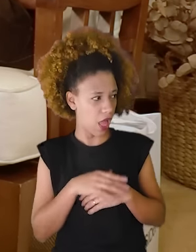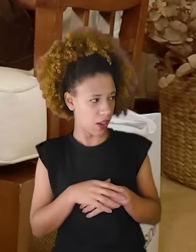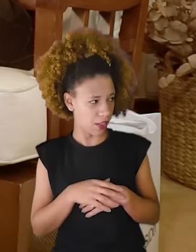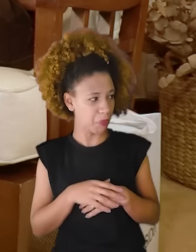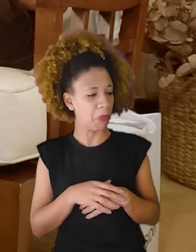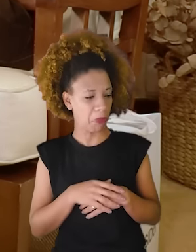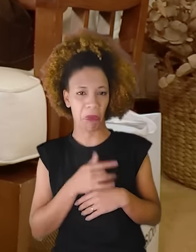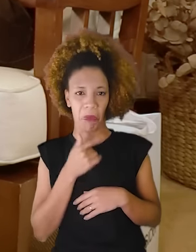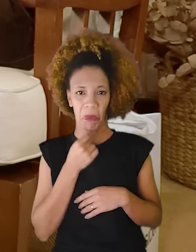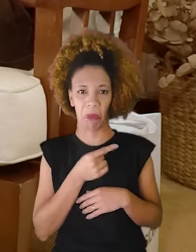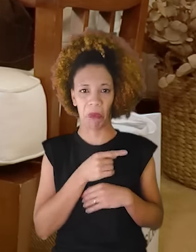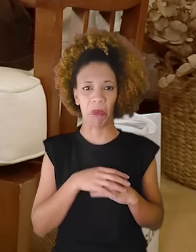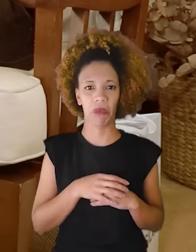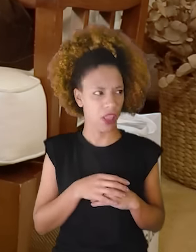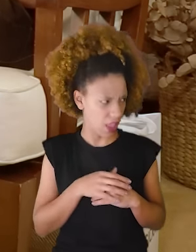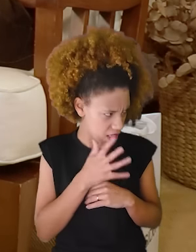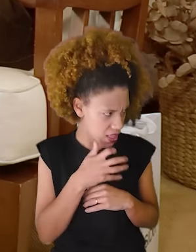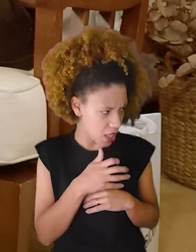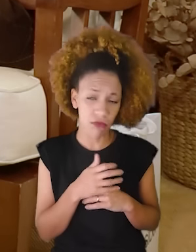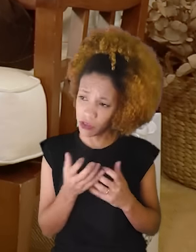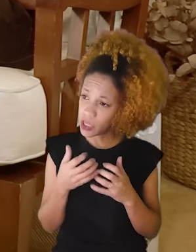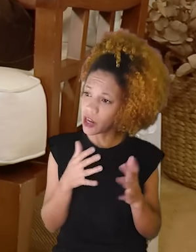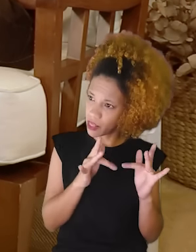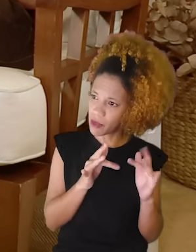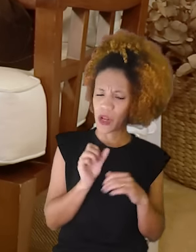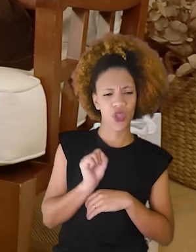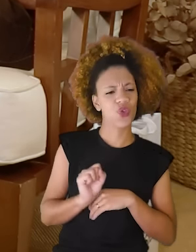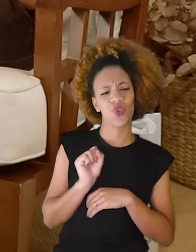vi isso de um moleque não sei dessa história não é sério mesmo queria namorar é cara ser solteiro